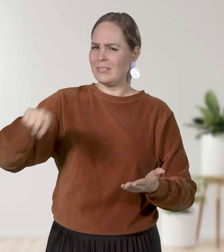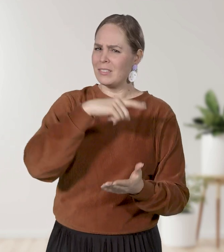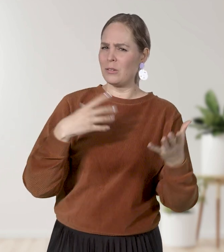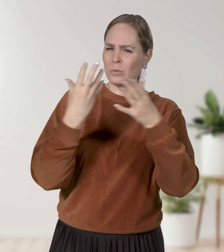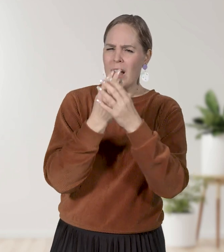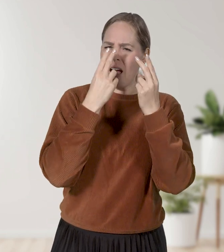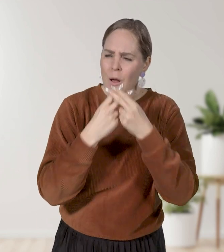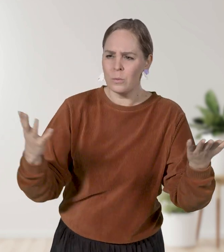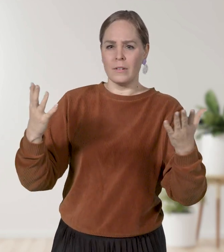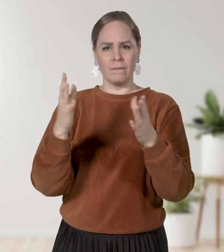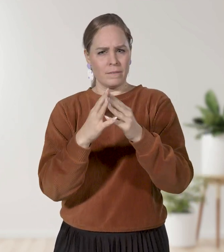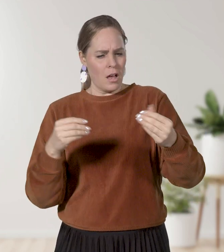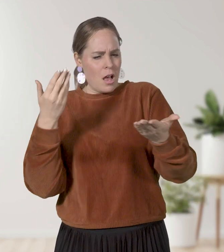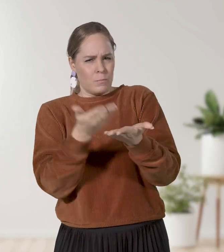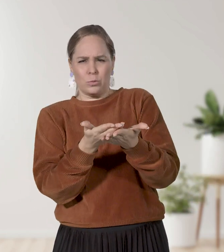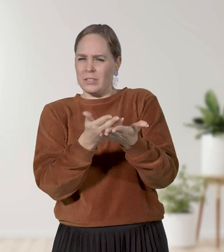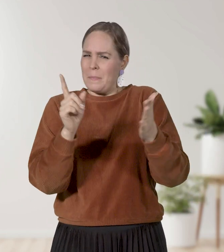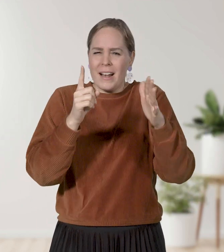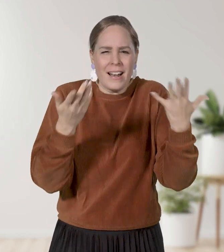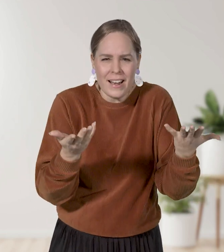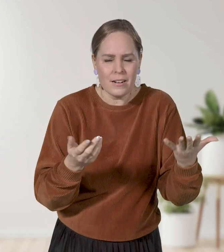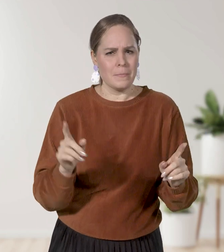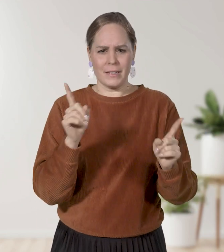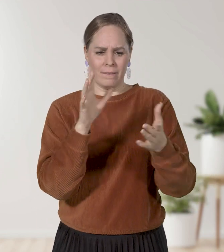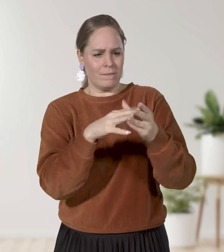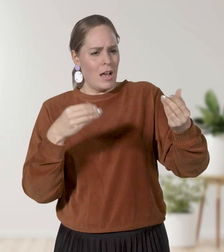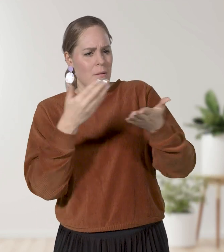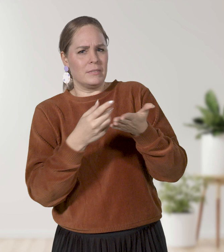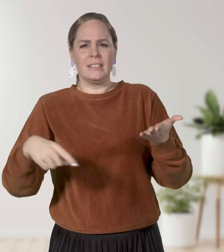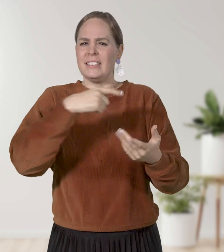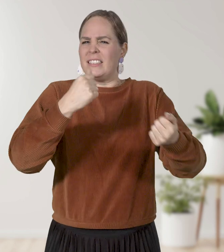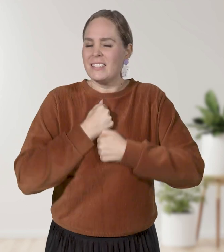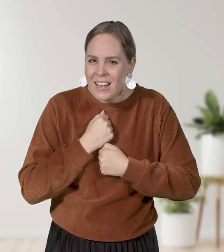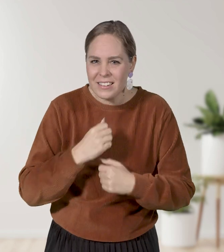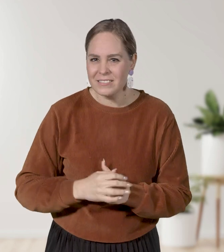Näytetään yhdessä mitä vapaaehtoisuus on ja mitä se antaa!